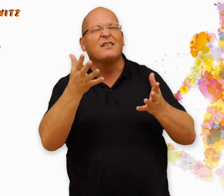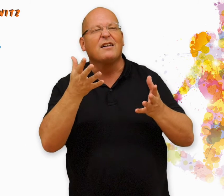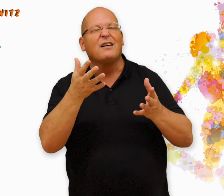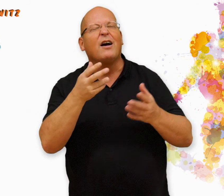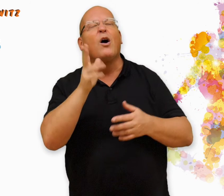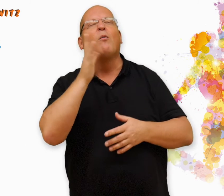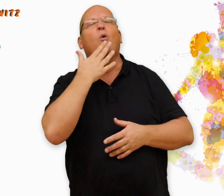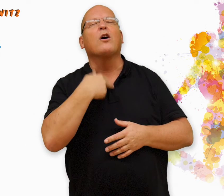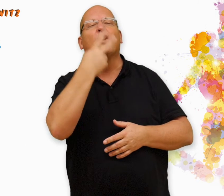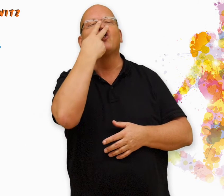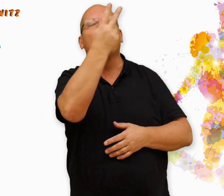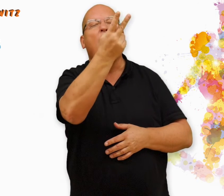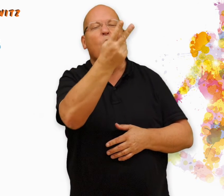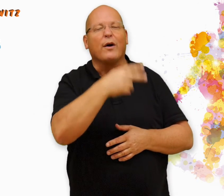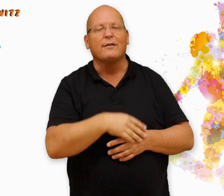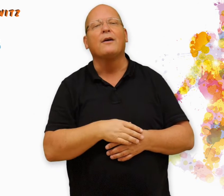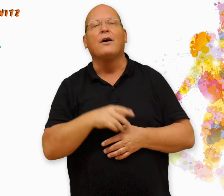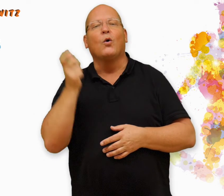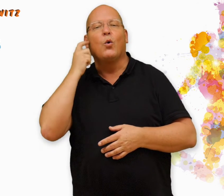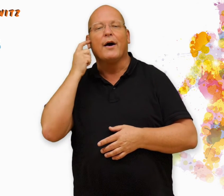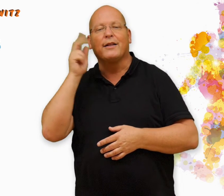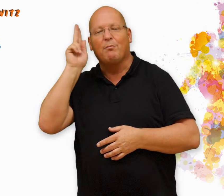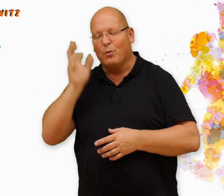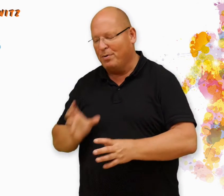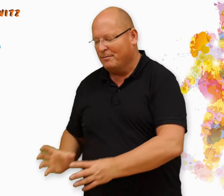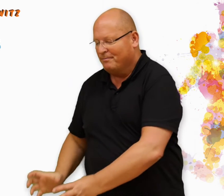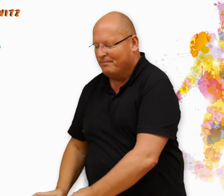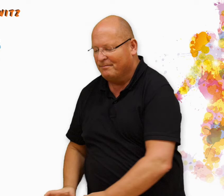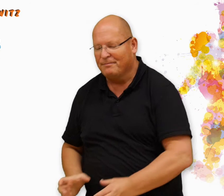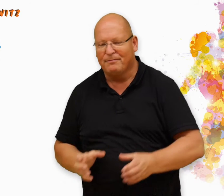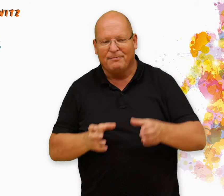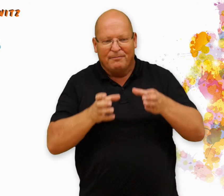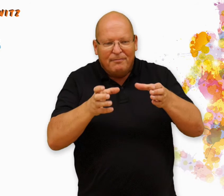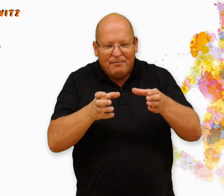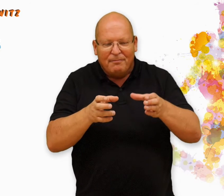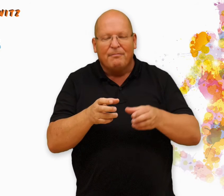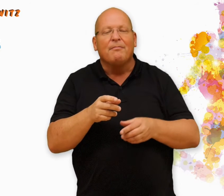Da hebt ihn der große Bruder hoch, so dass er auch durchs Schlüsselloch schauen kann.